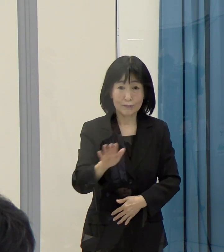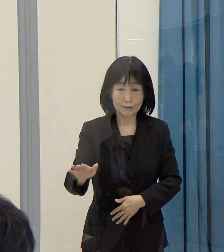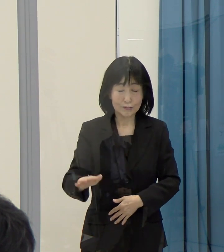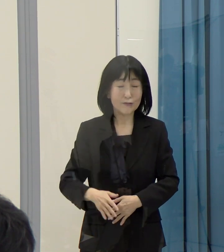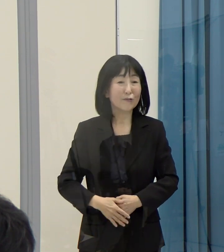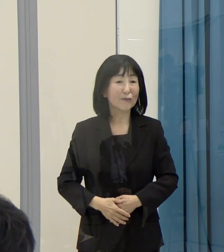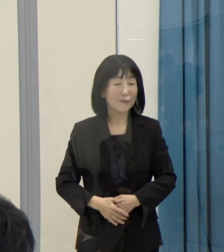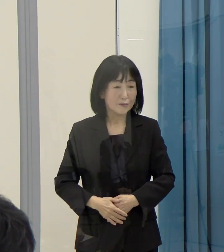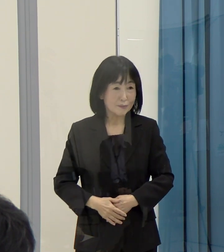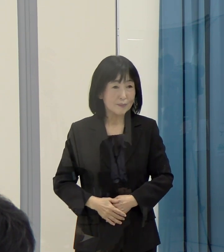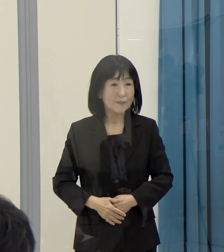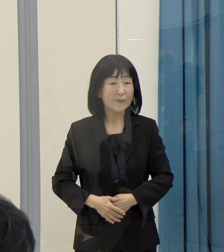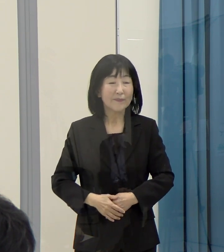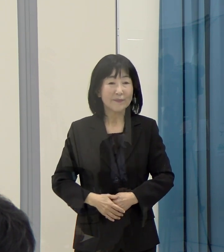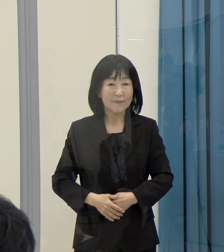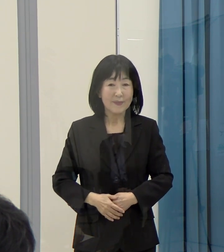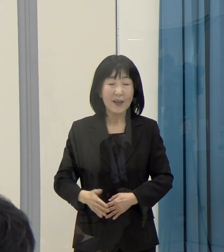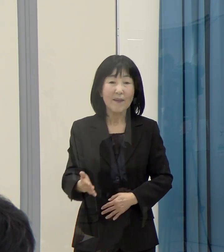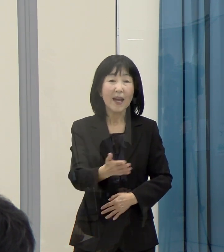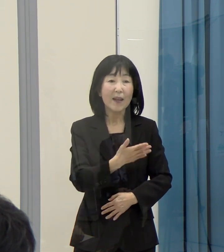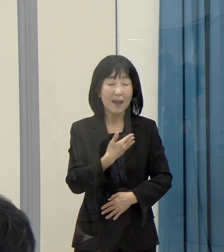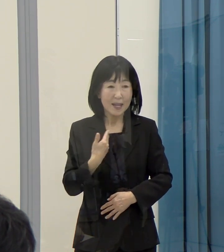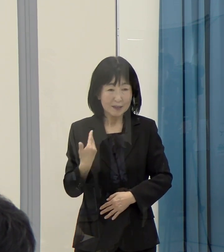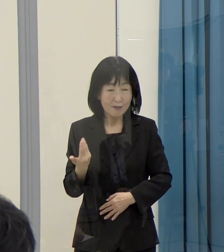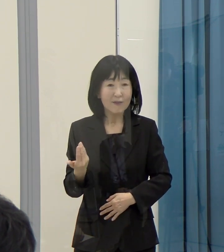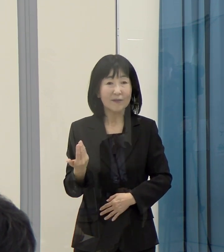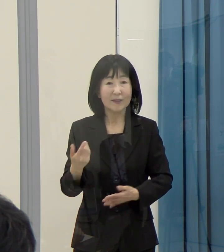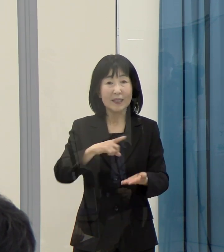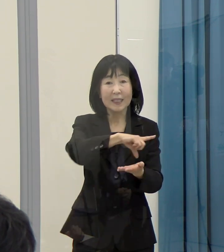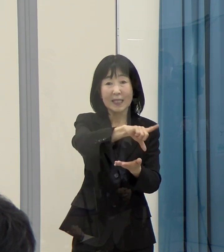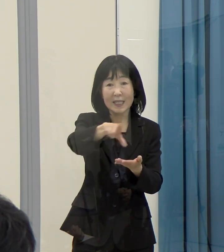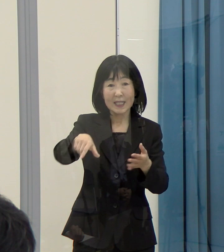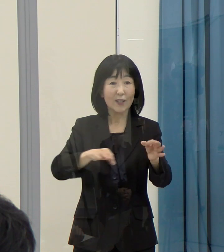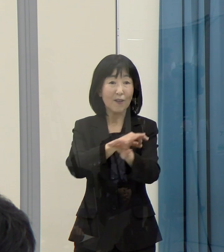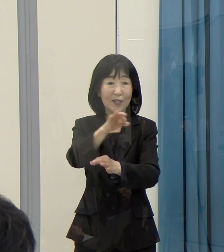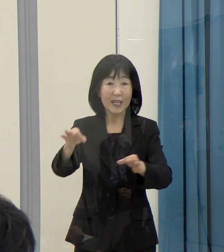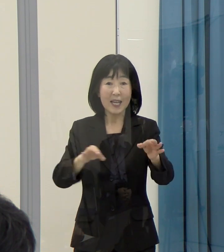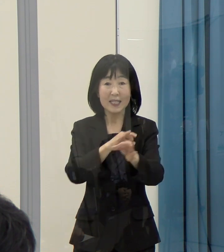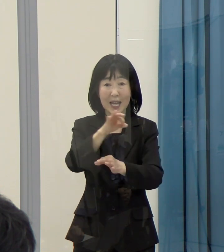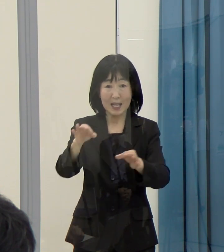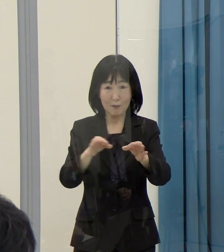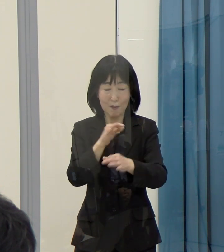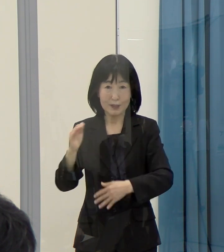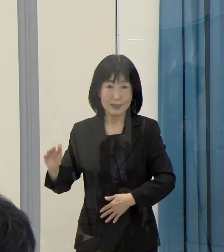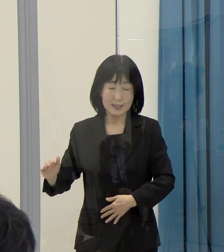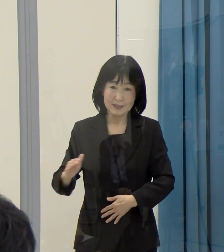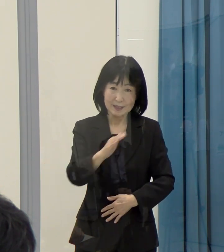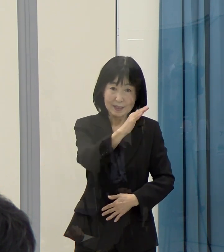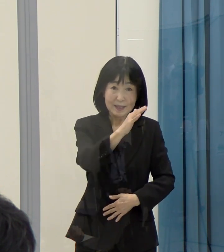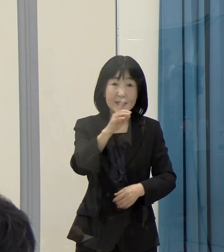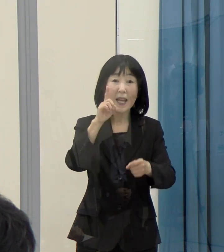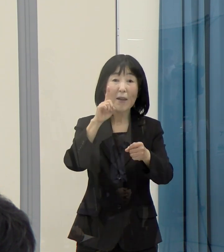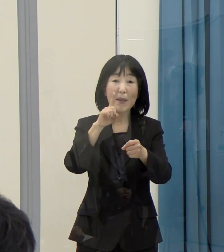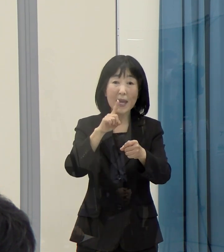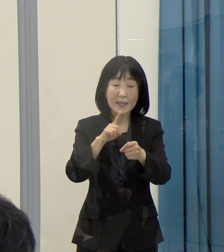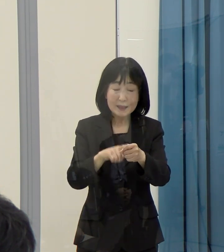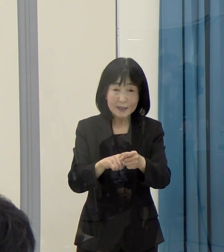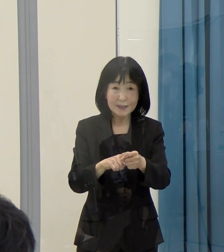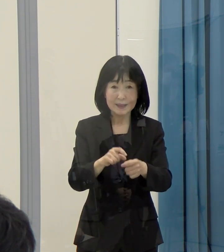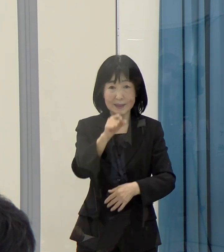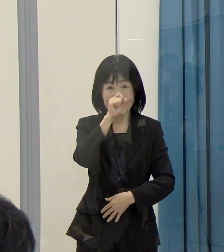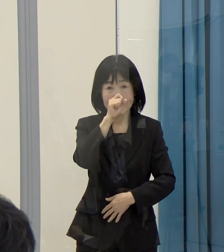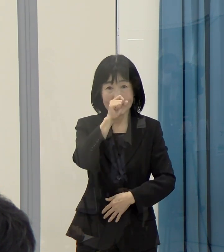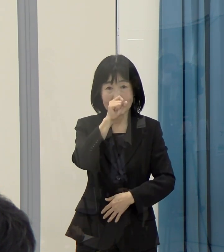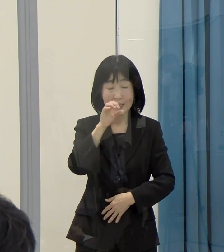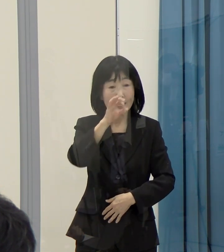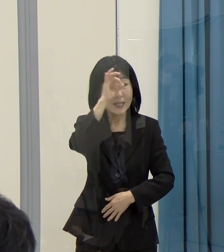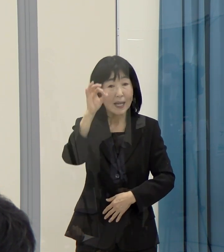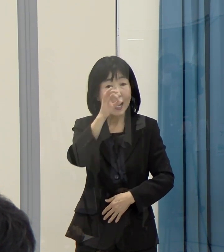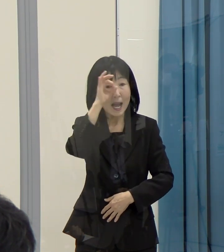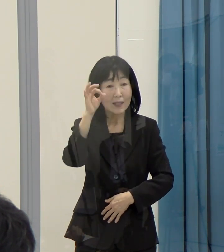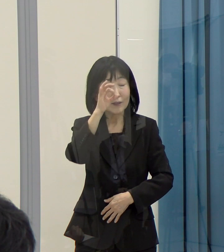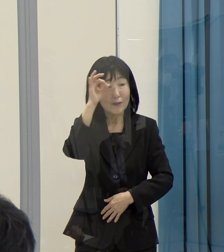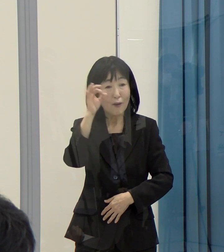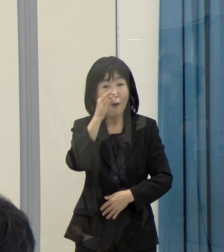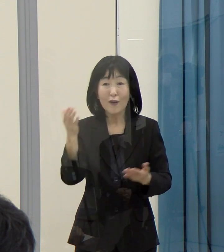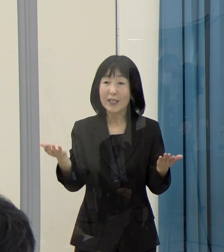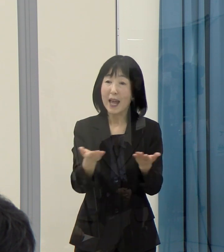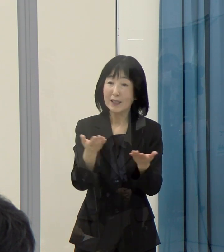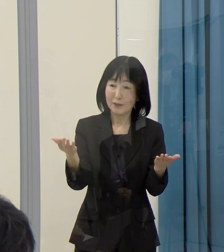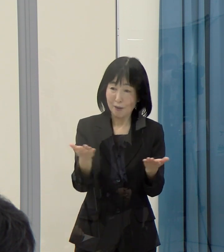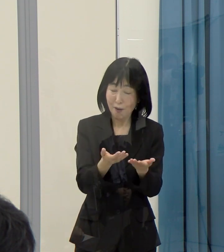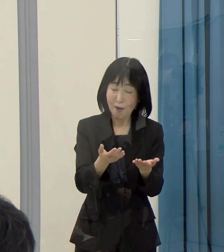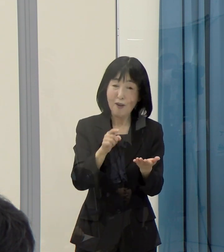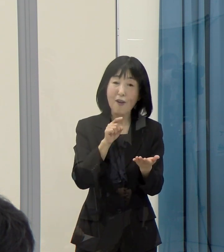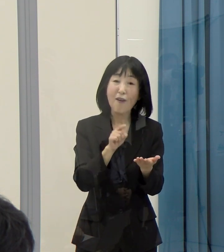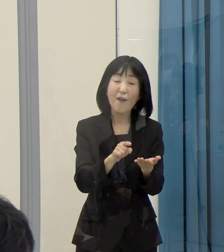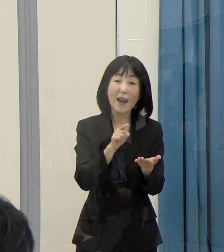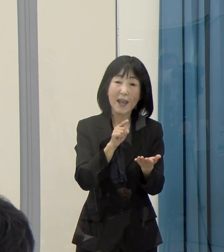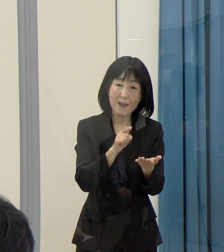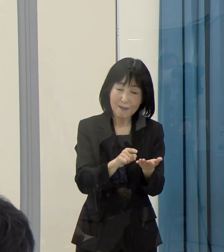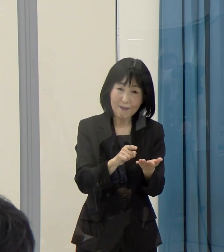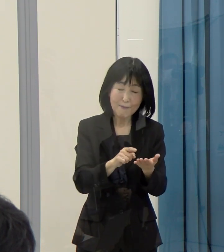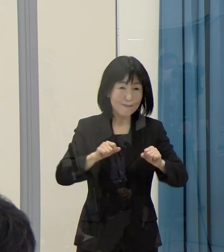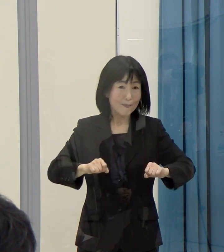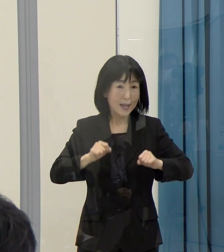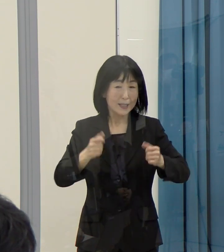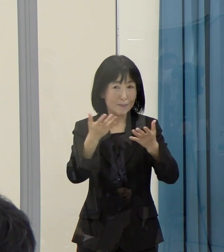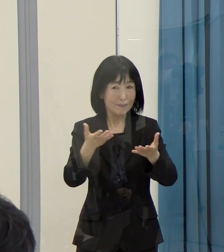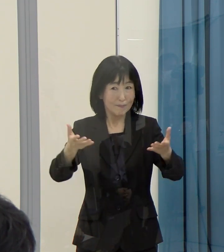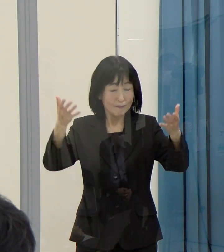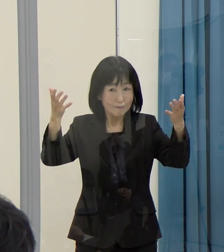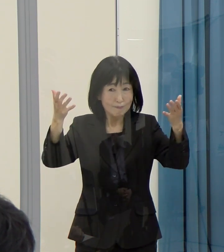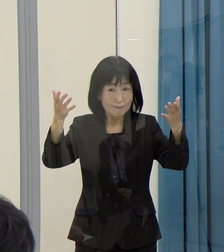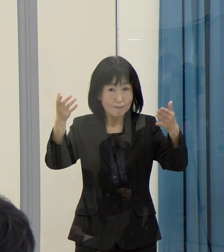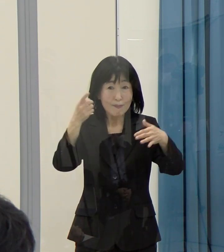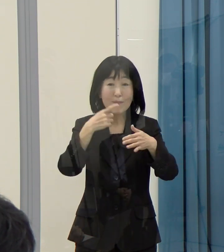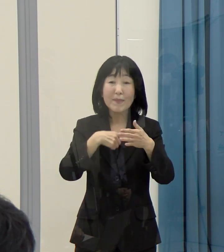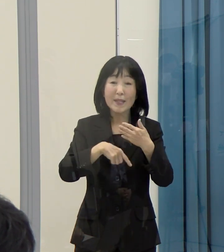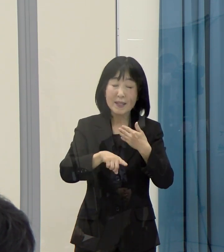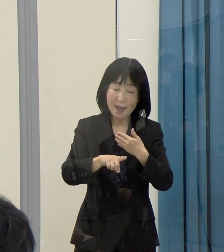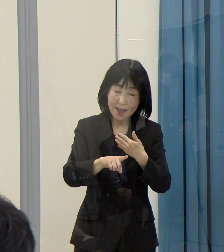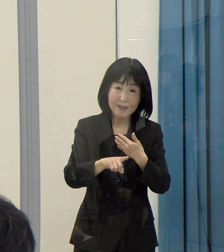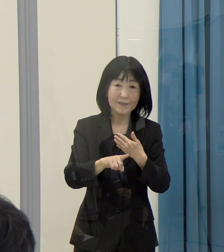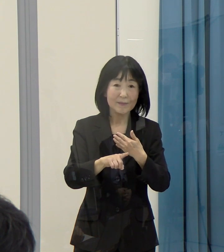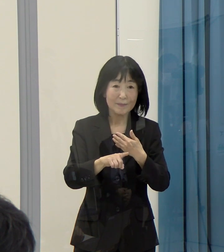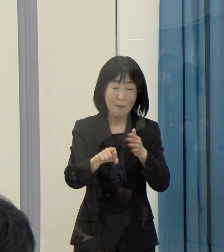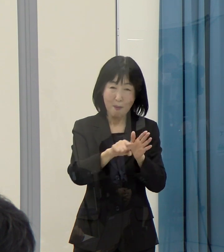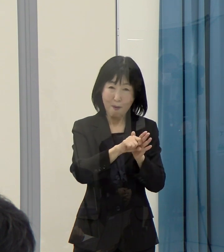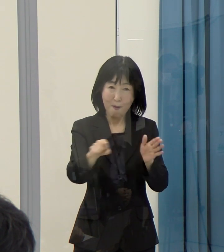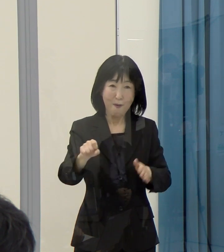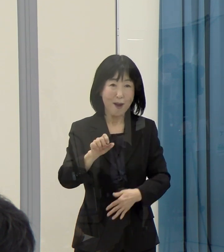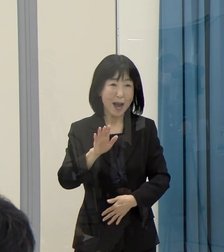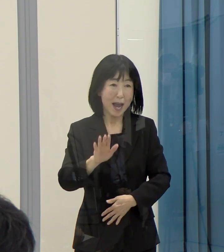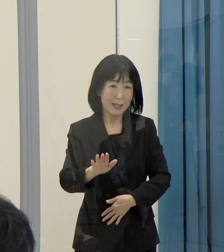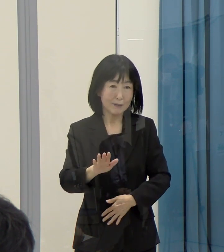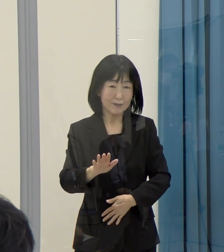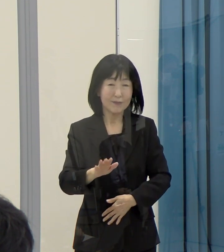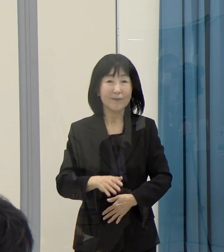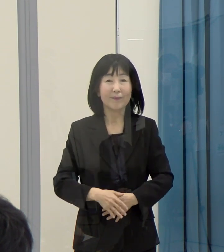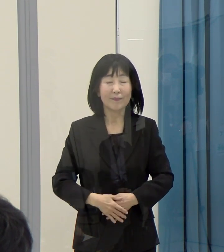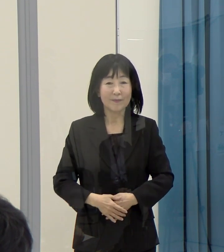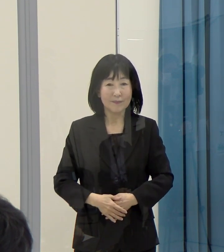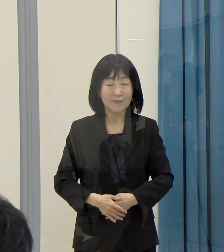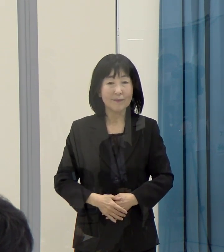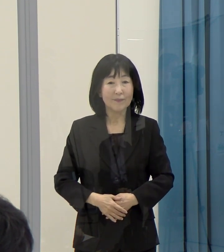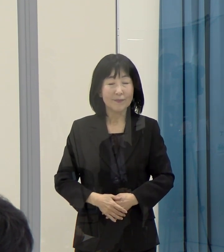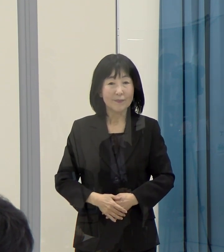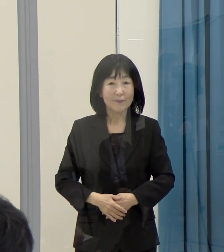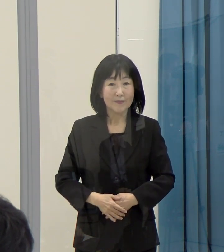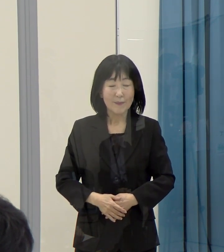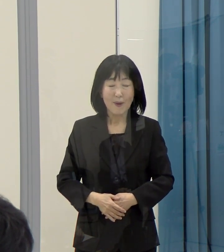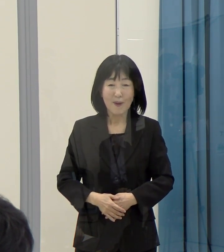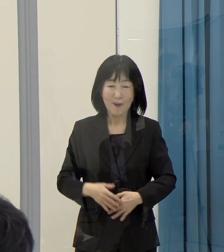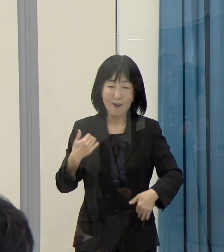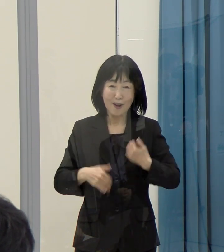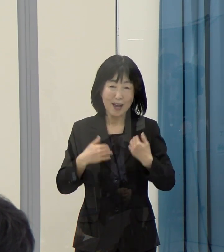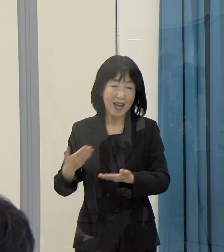こういったことは、我々の地域の経済を支えている裾野の広い産業である観光産業を元気にするという意味で、非常に効果の大きいものであり、歓迎したいと思っています。